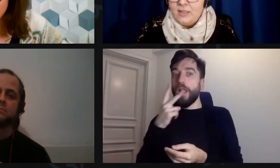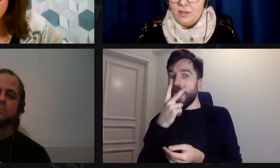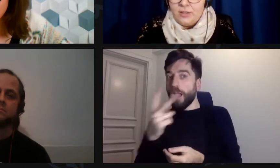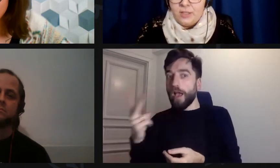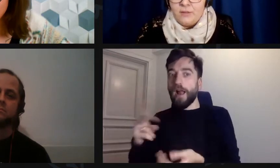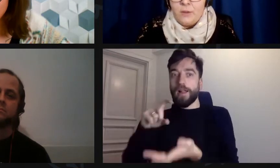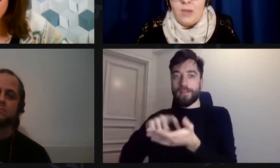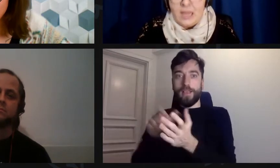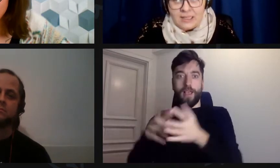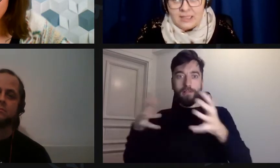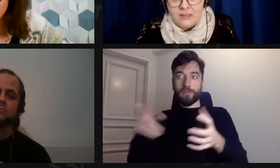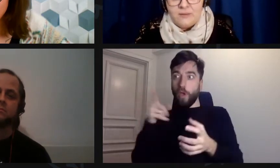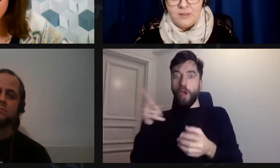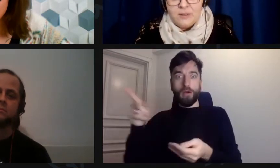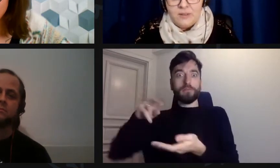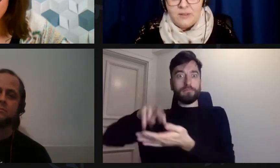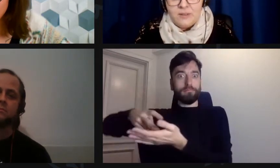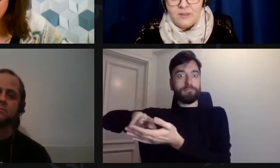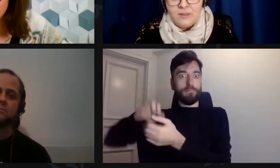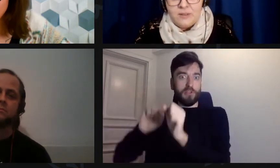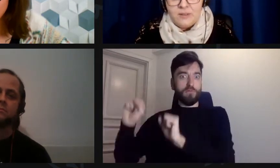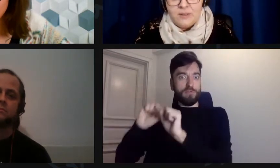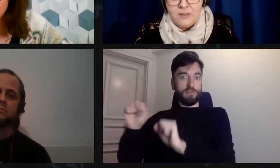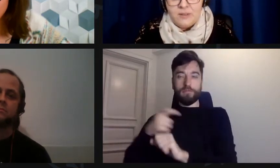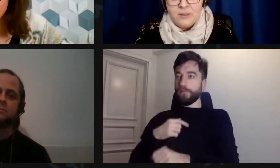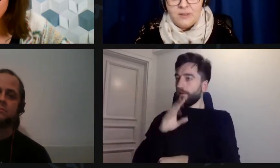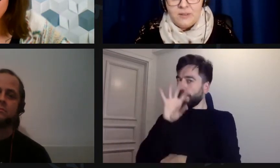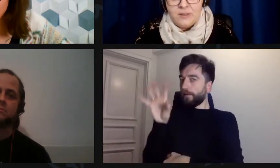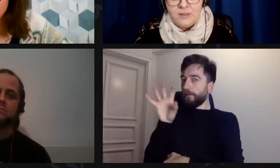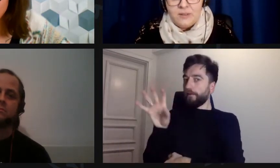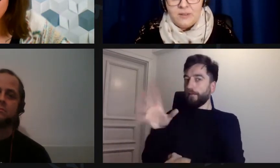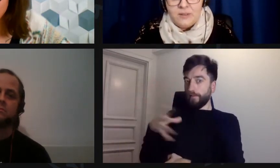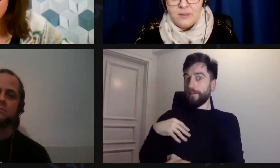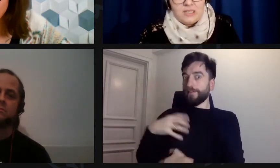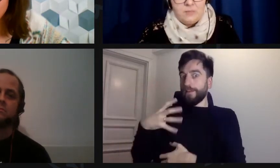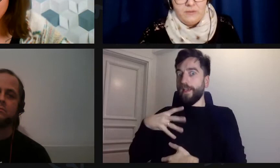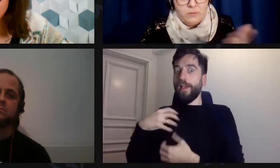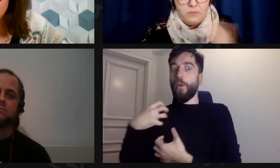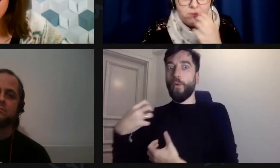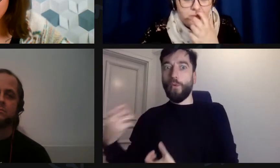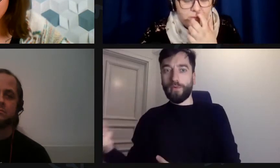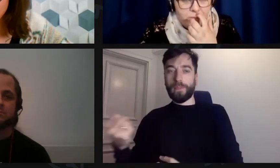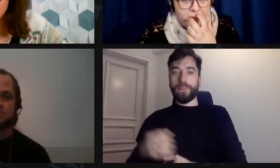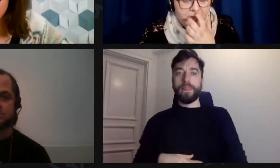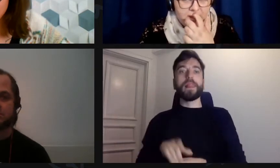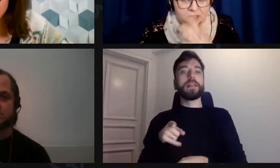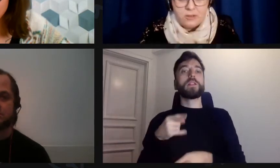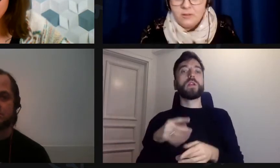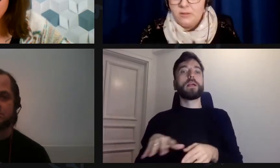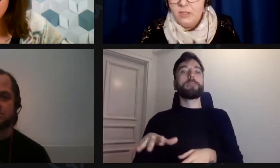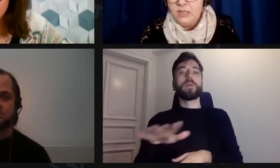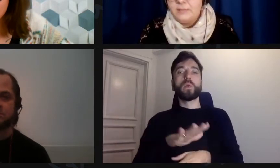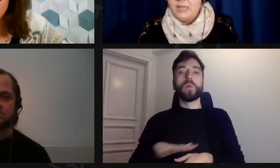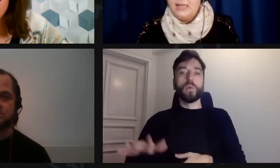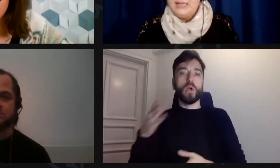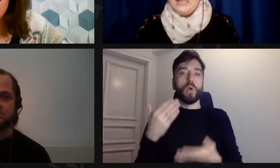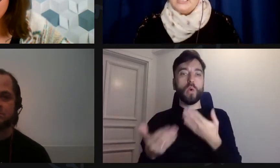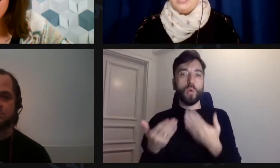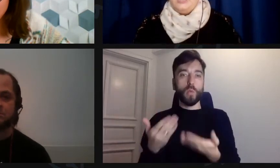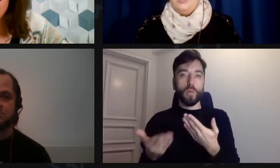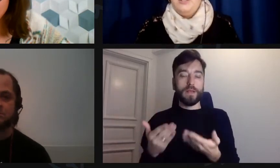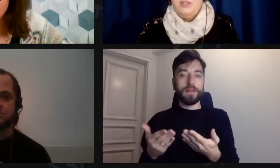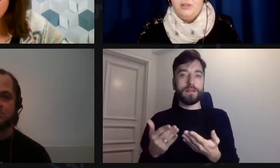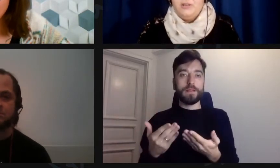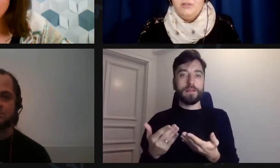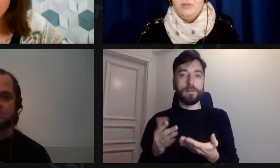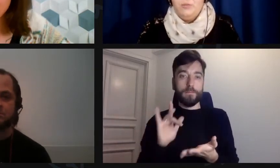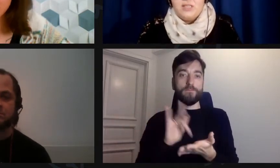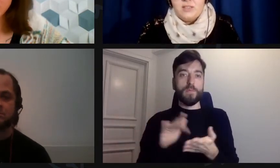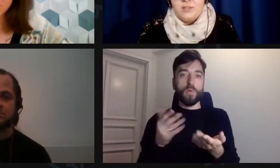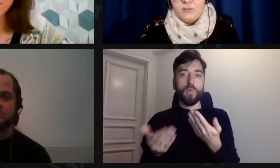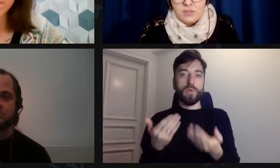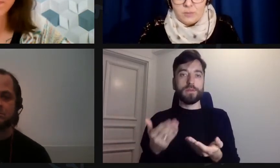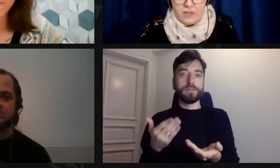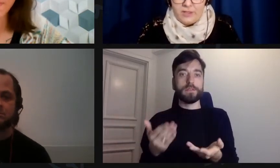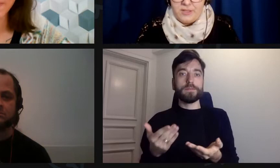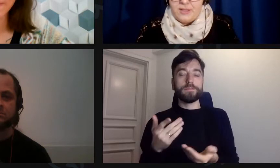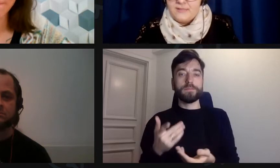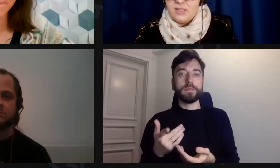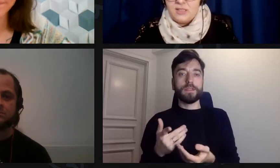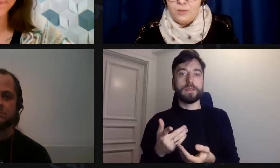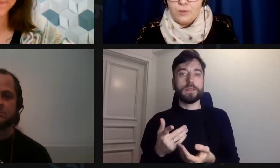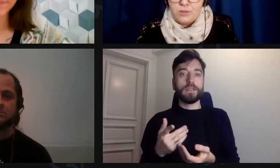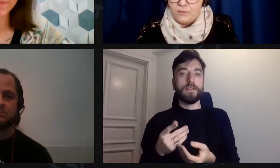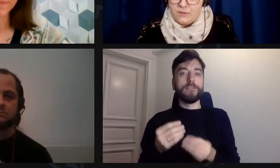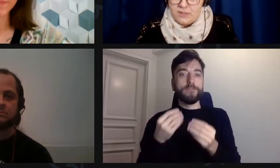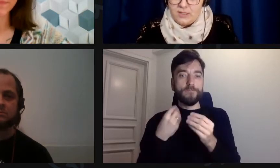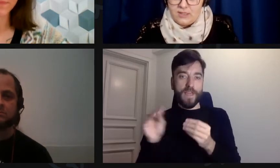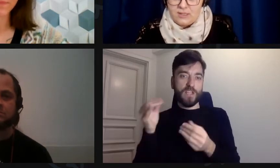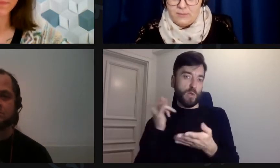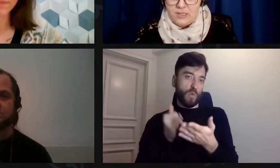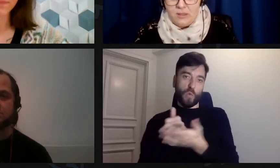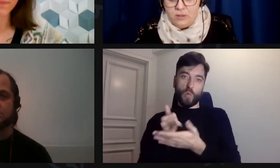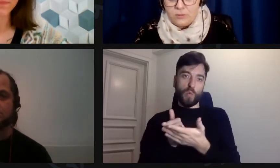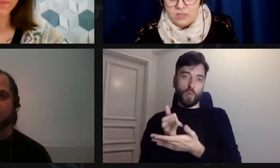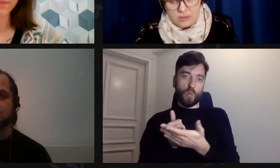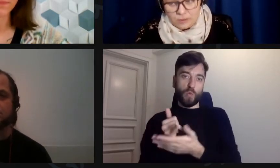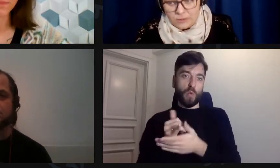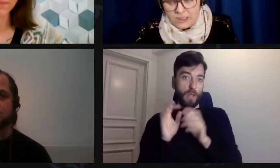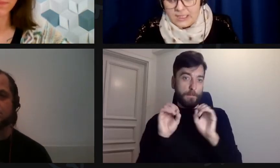kiedy on trenował, ale wydaje mi się, że jeżeli chodzi o środowisko lubelskie, jeżeli chodzi o to lubelskie to jest coraz więcej, tych kursów z pedagogiki cyrku.